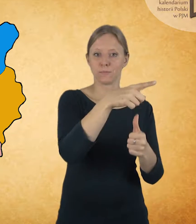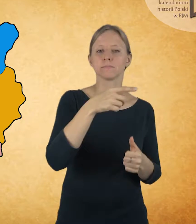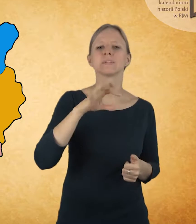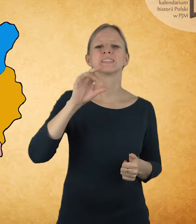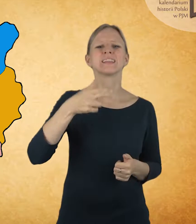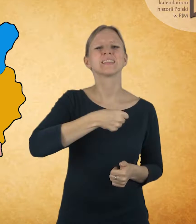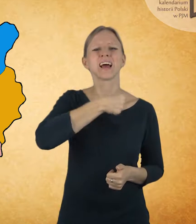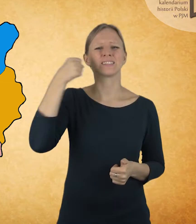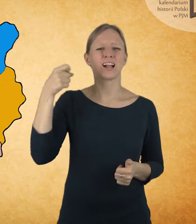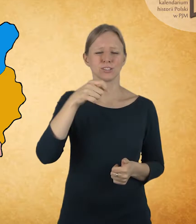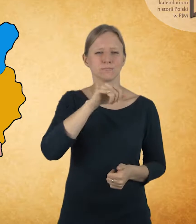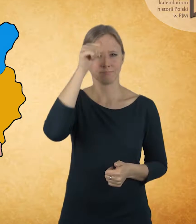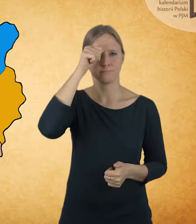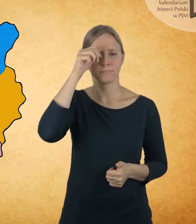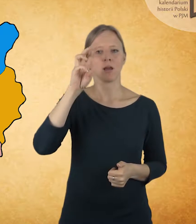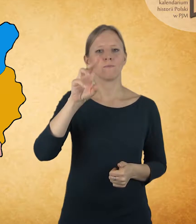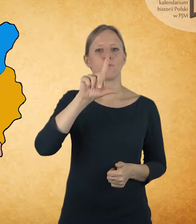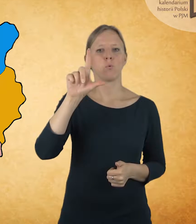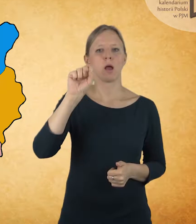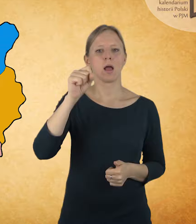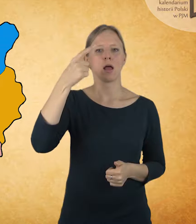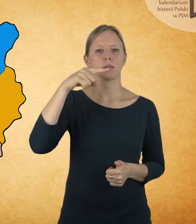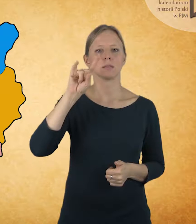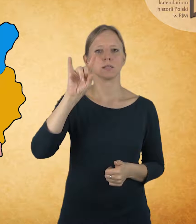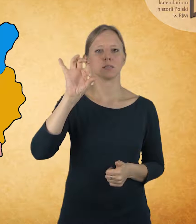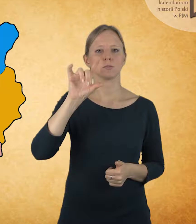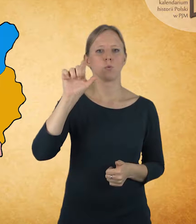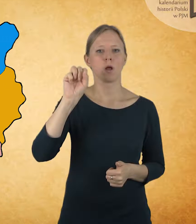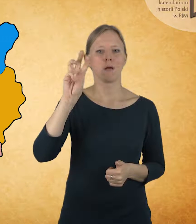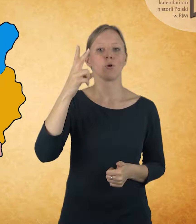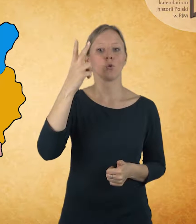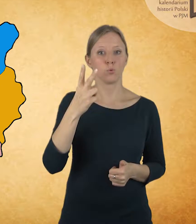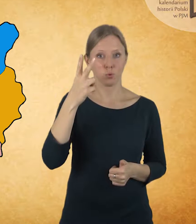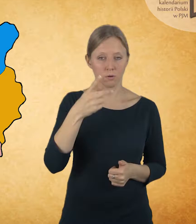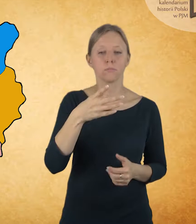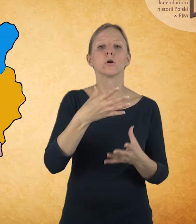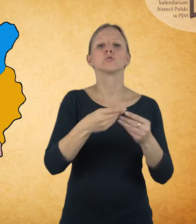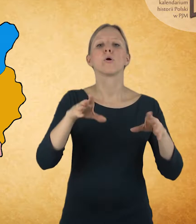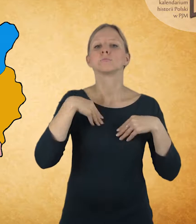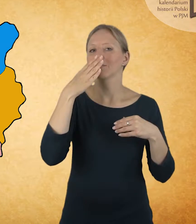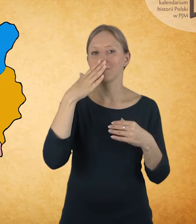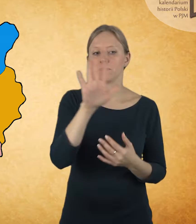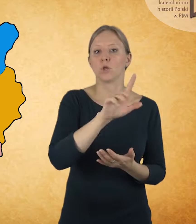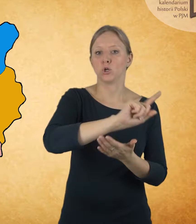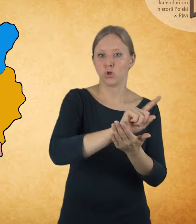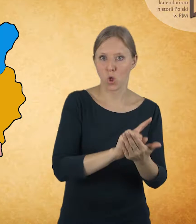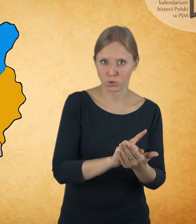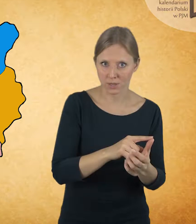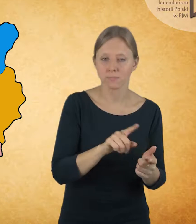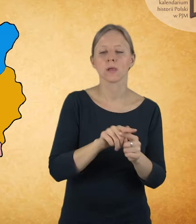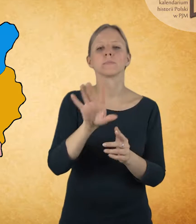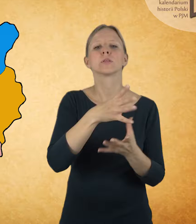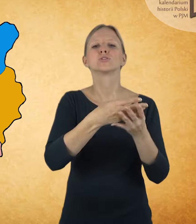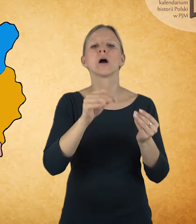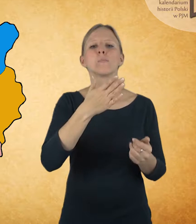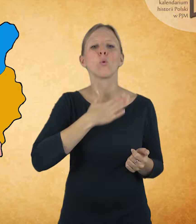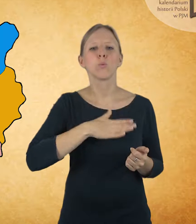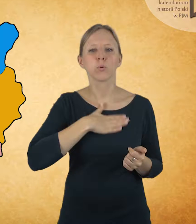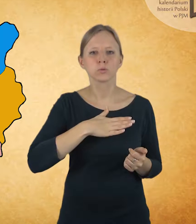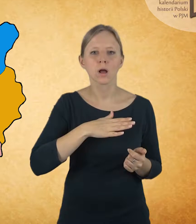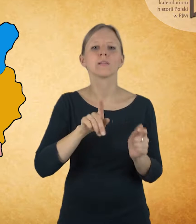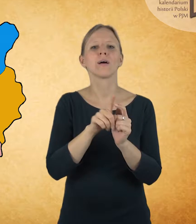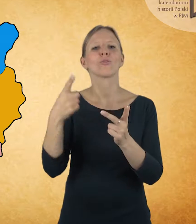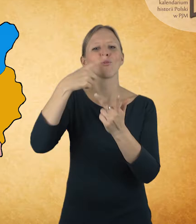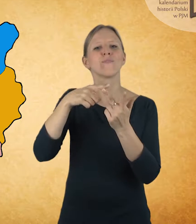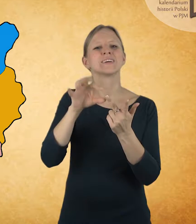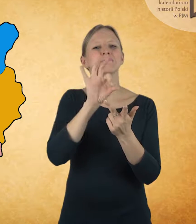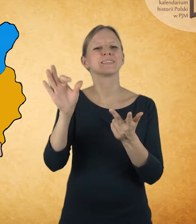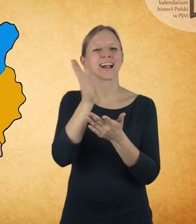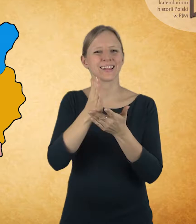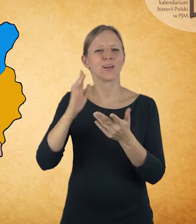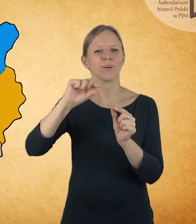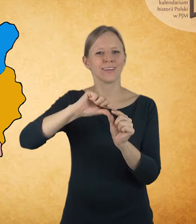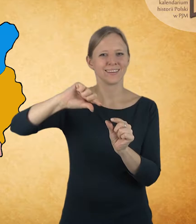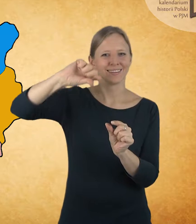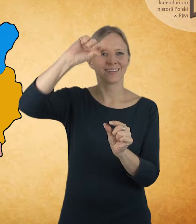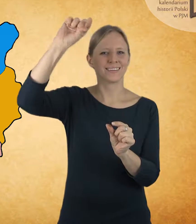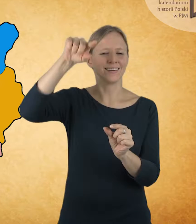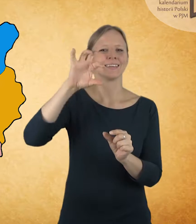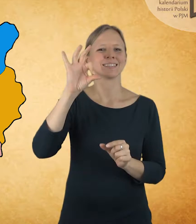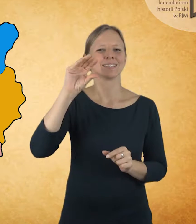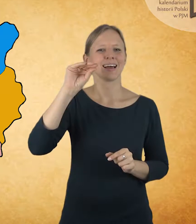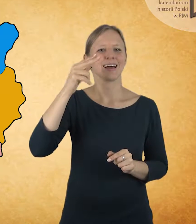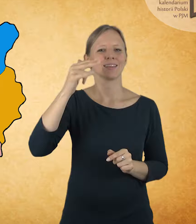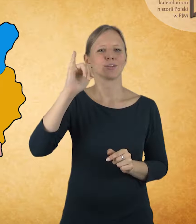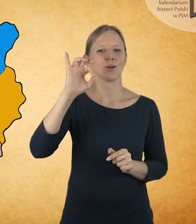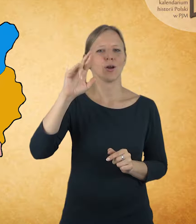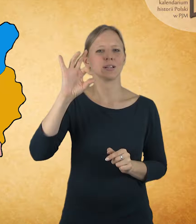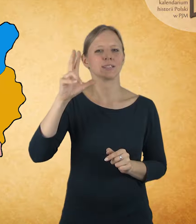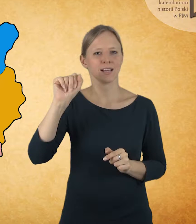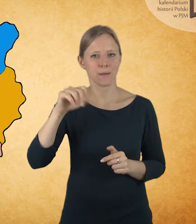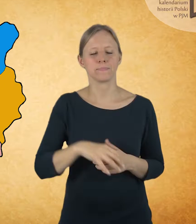Najstarszy syn Władysław II - Śląsk, ziemię lubuską oraz dzielnicę senioralną.